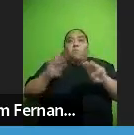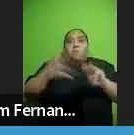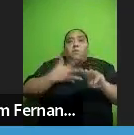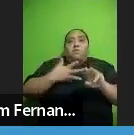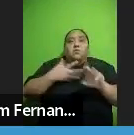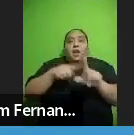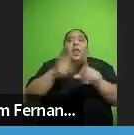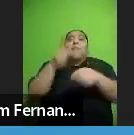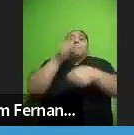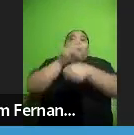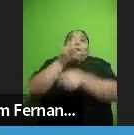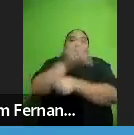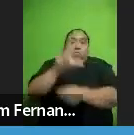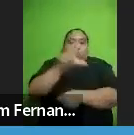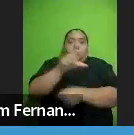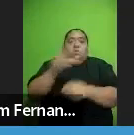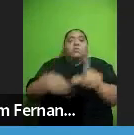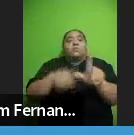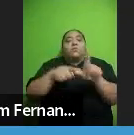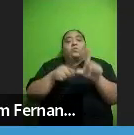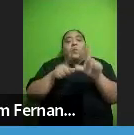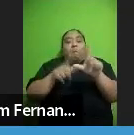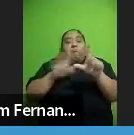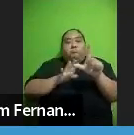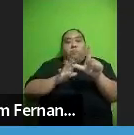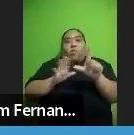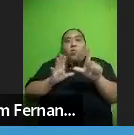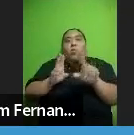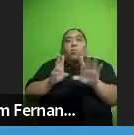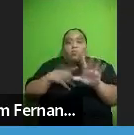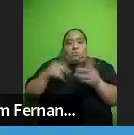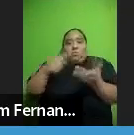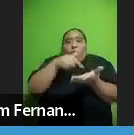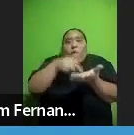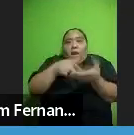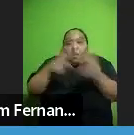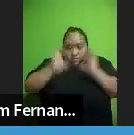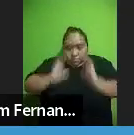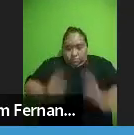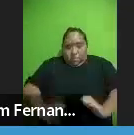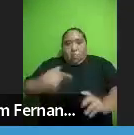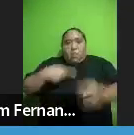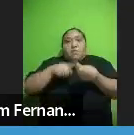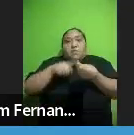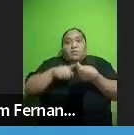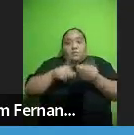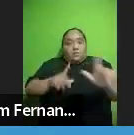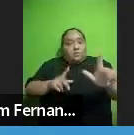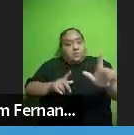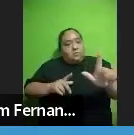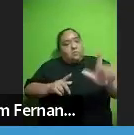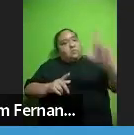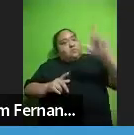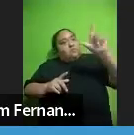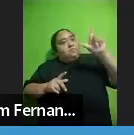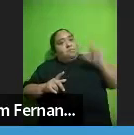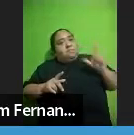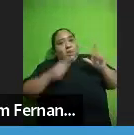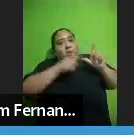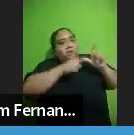convierte en lunes una una ubicación en el el espacio por el espacio por por ejemplo, si yo lo hago hacia hacia atrás significa el un